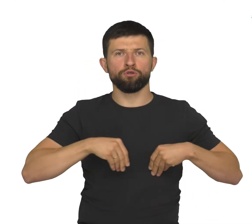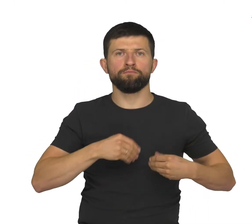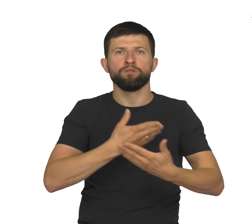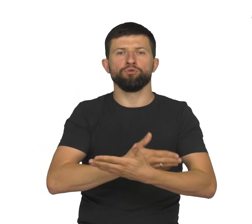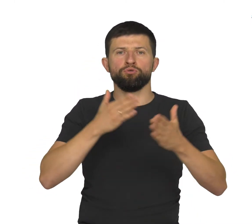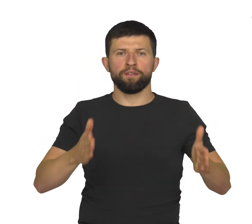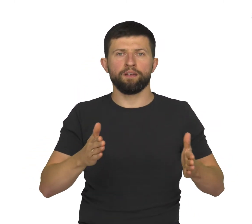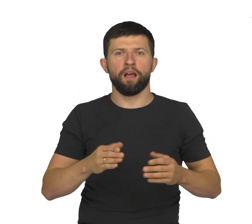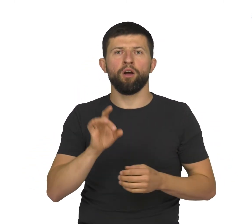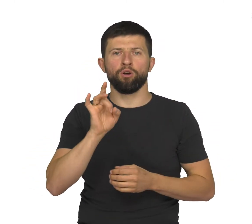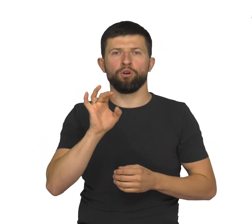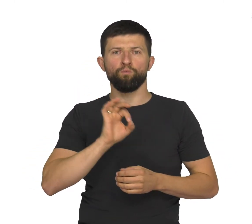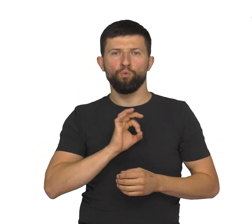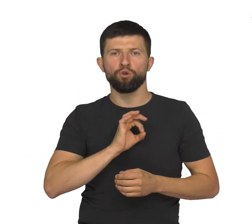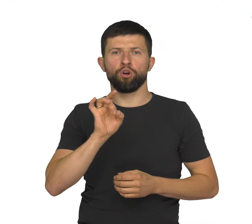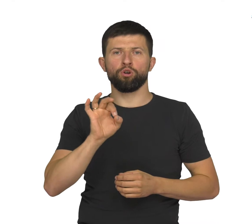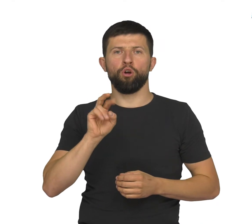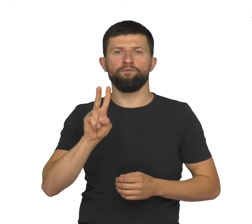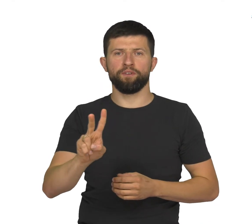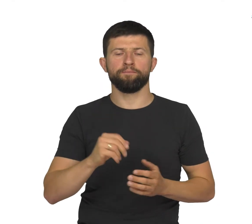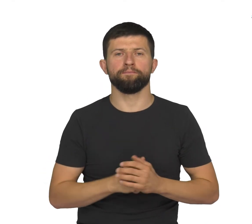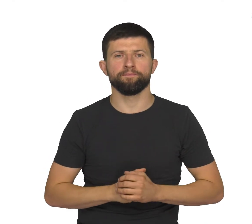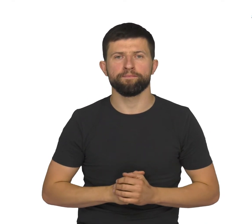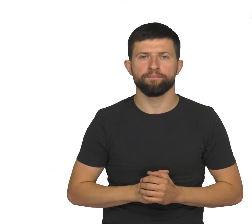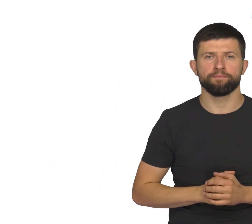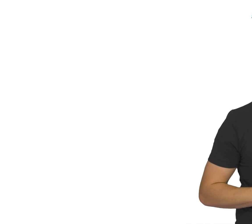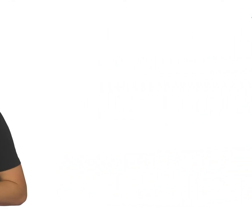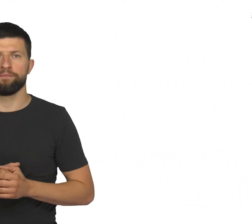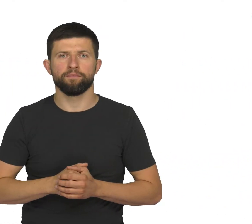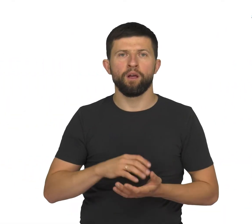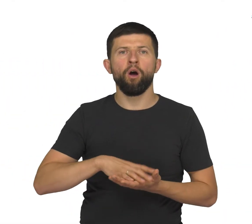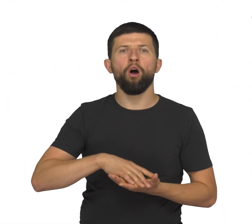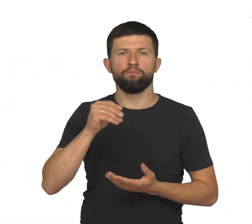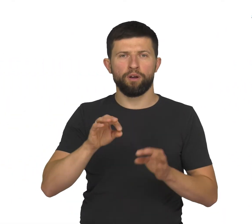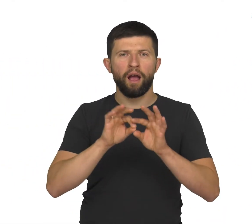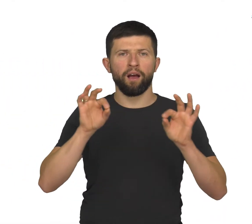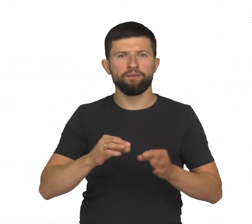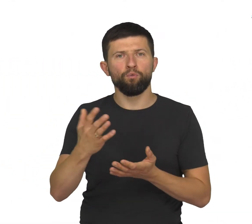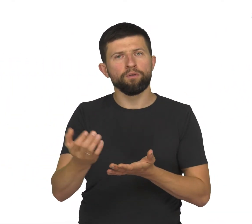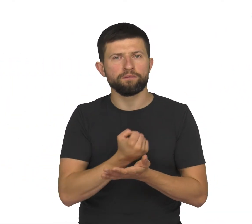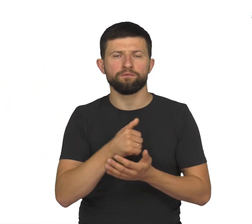Tak było zawsze i nie ma to związku z nową e-usługą: 22 zł